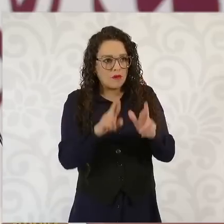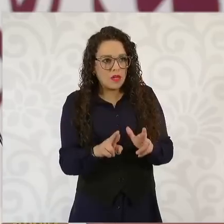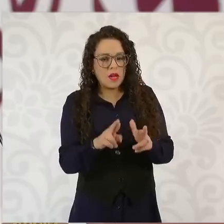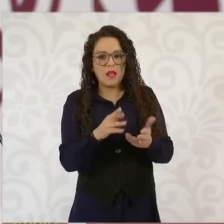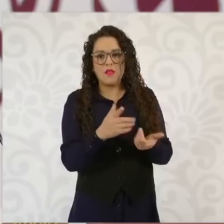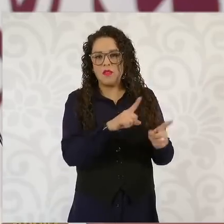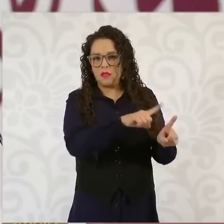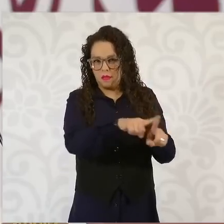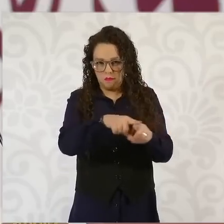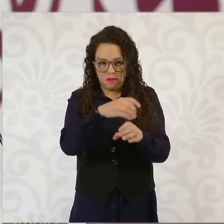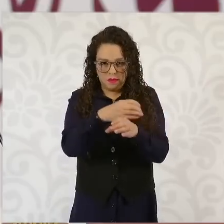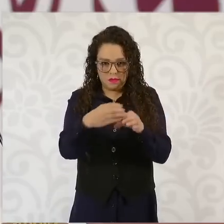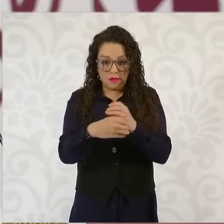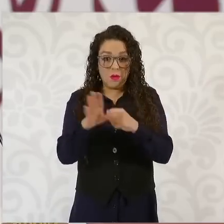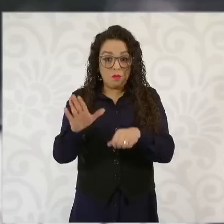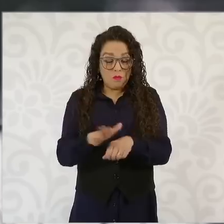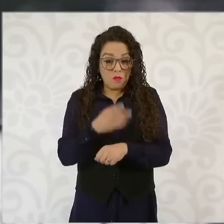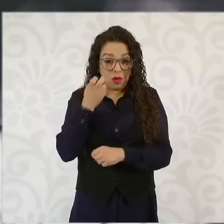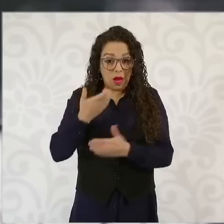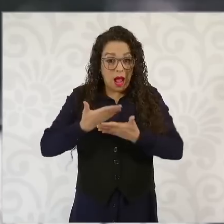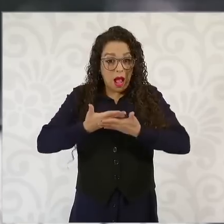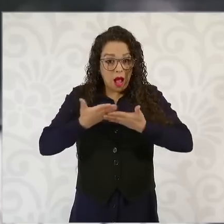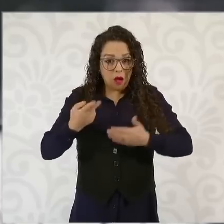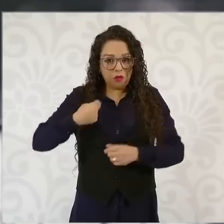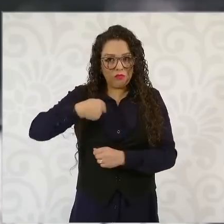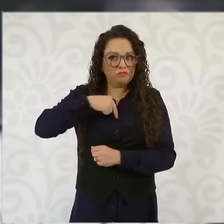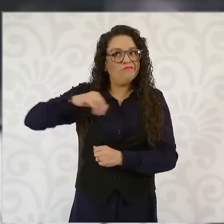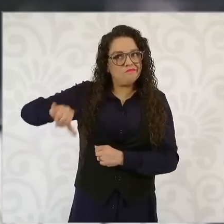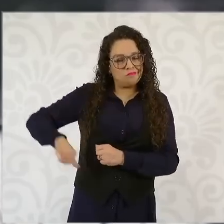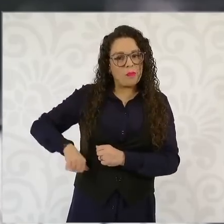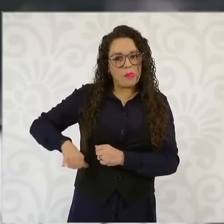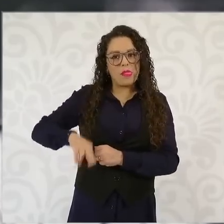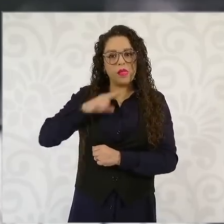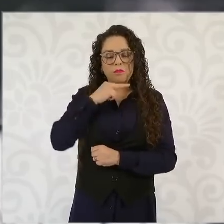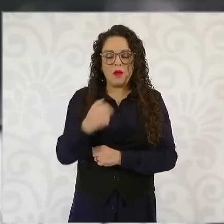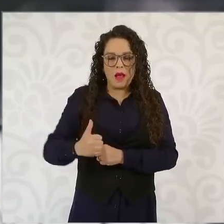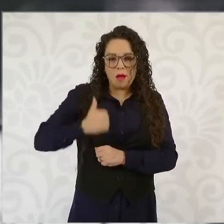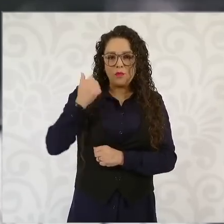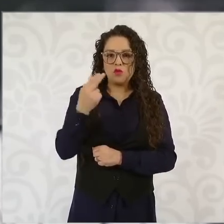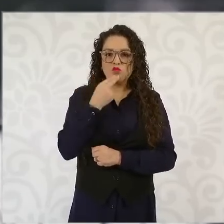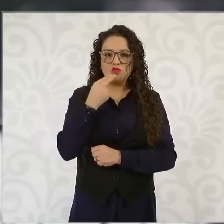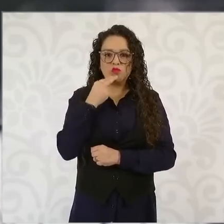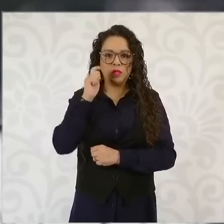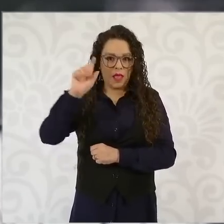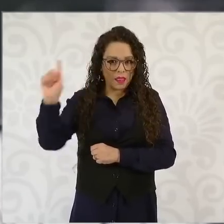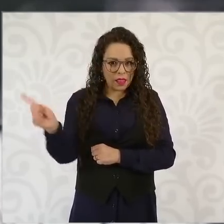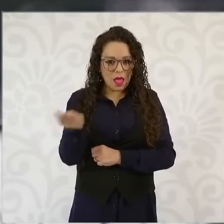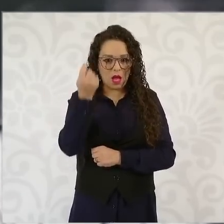estamos invirtiendo en tecnología en procesos sustentables en el talento de nuestra gente que